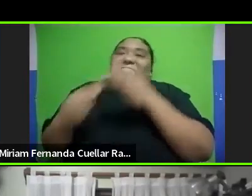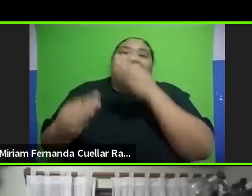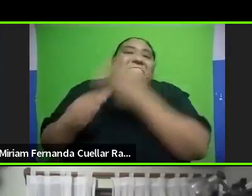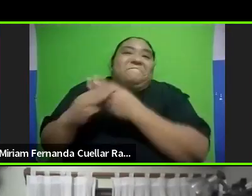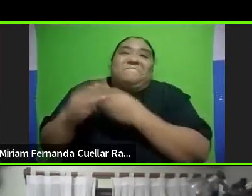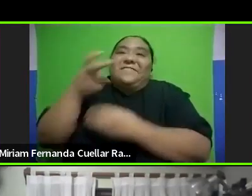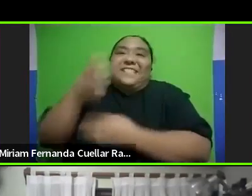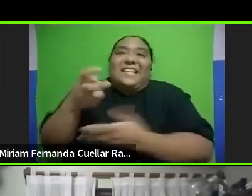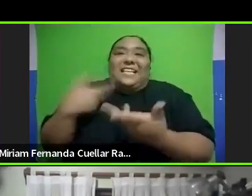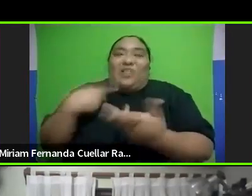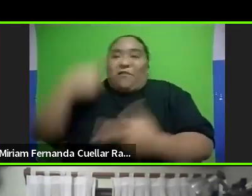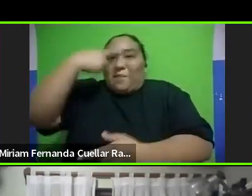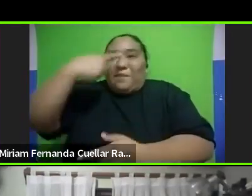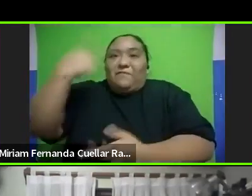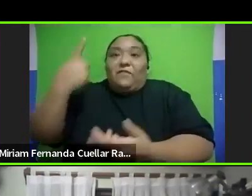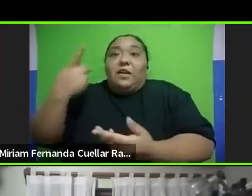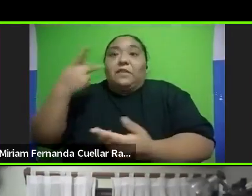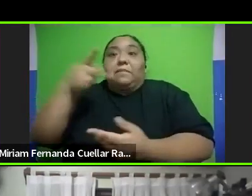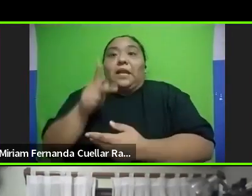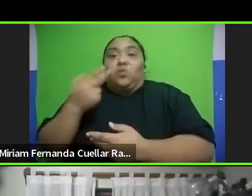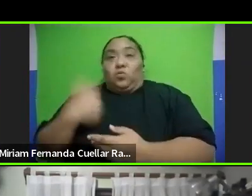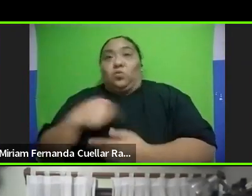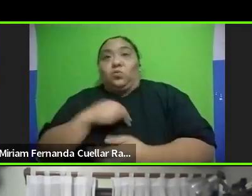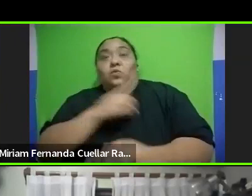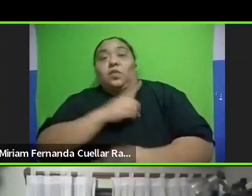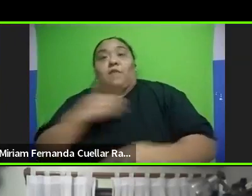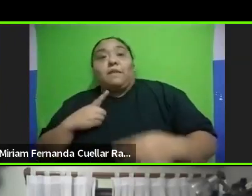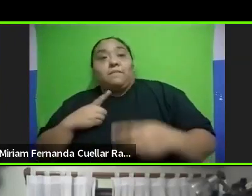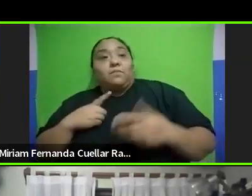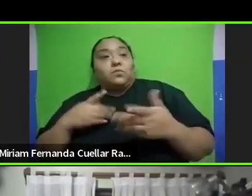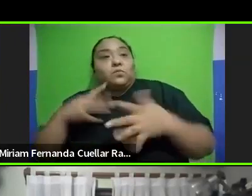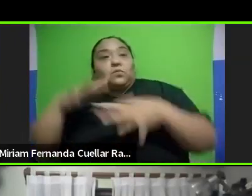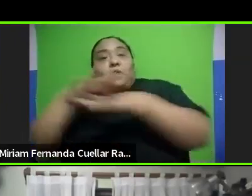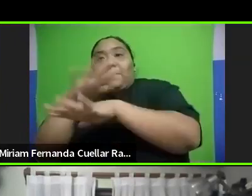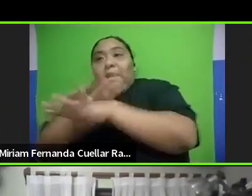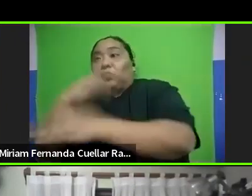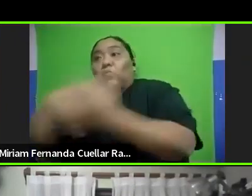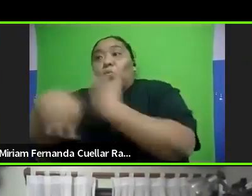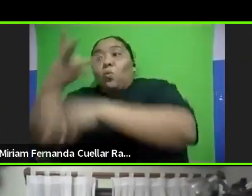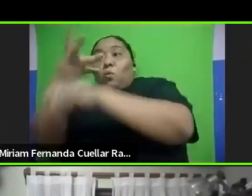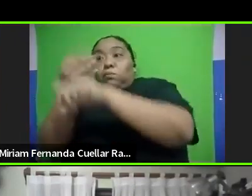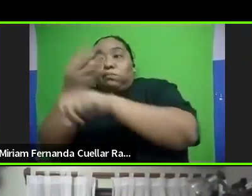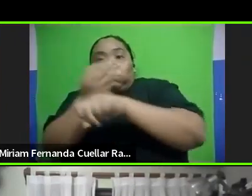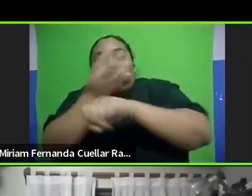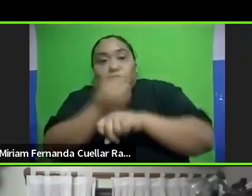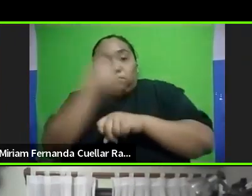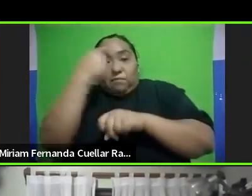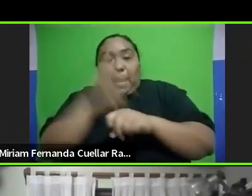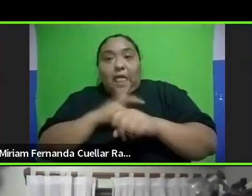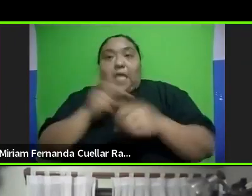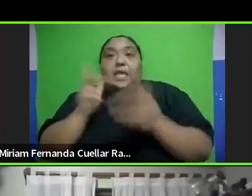ser este un buen material , Ella Simplemente hay que que considerar las adaptaciones necesarias necesarias.